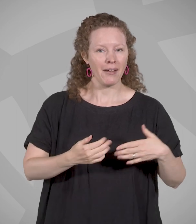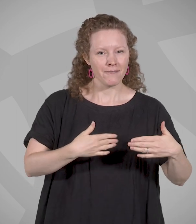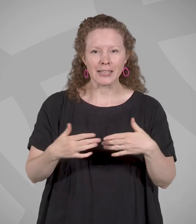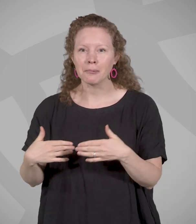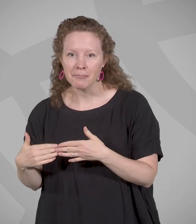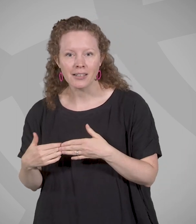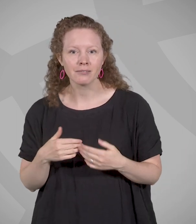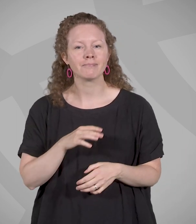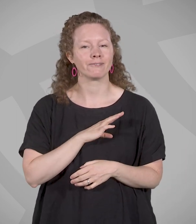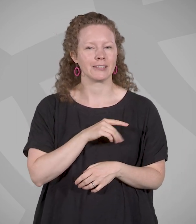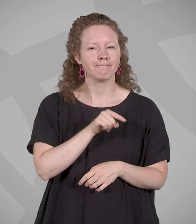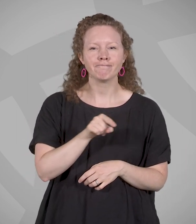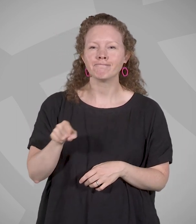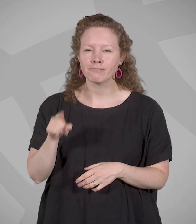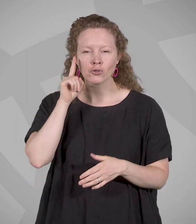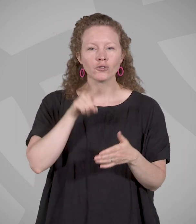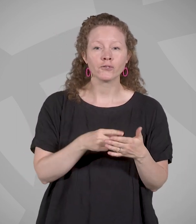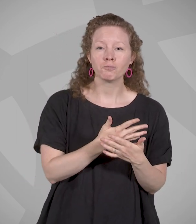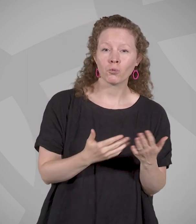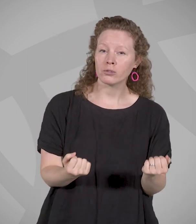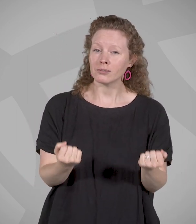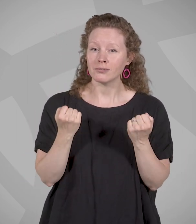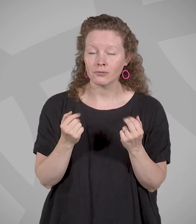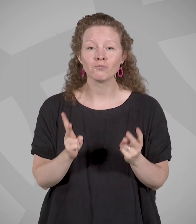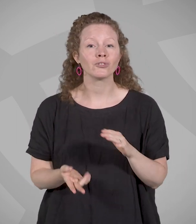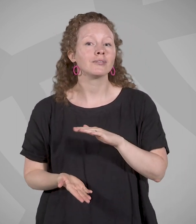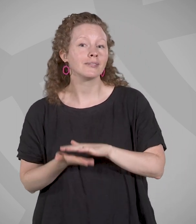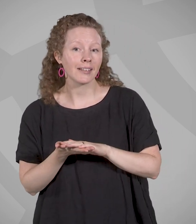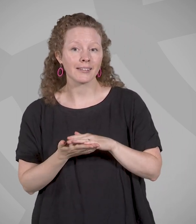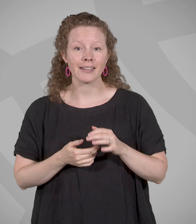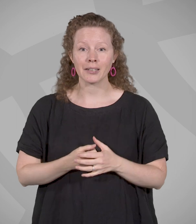mitä toimintaa on olemassa kielen ja sen aseman vahvistamiseksi.